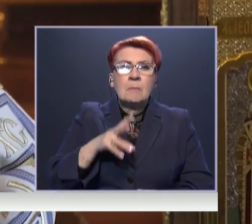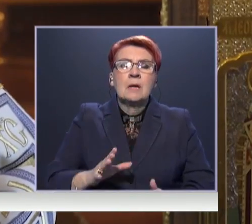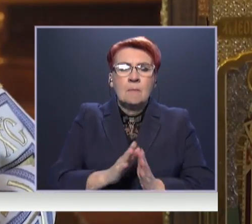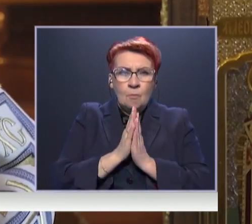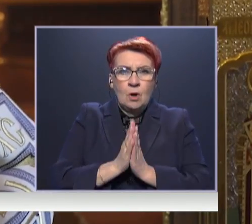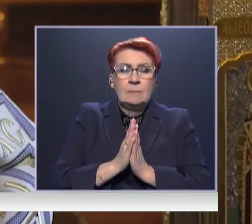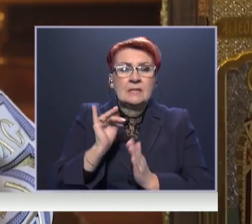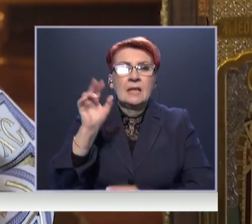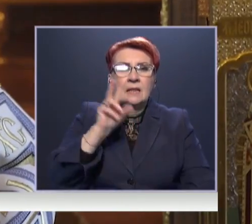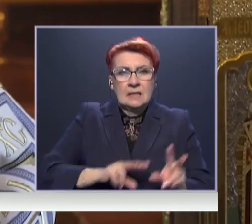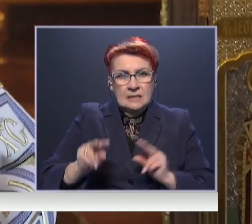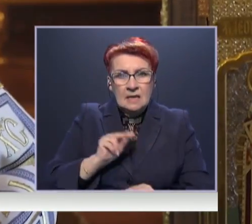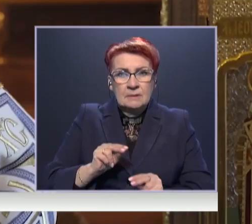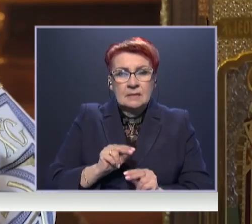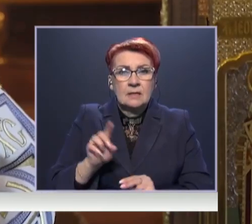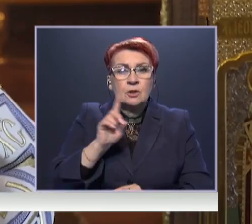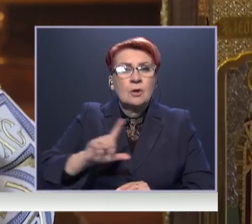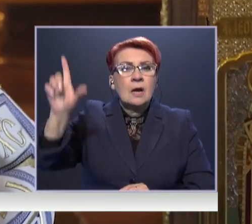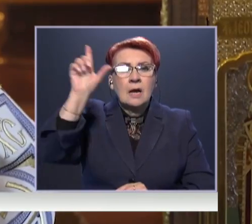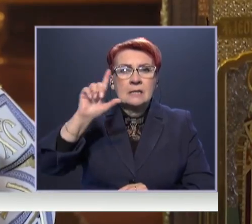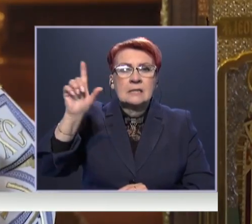и надеемся что Господь преклонит милость свою